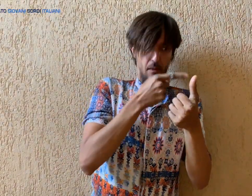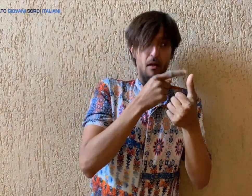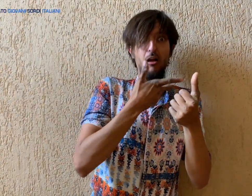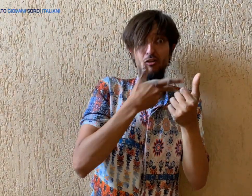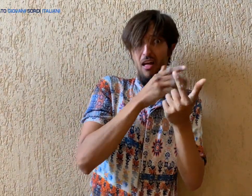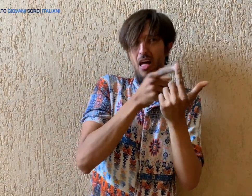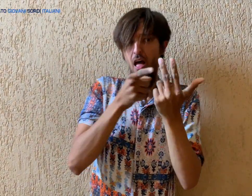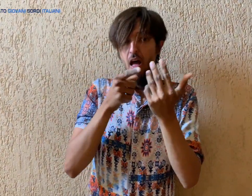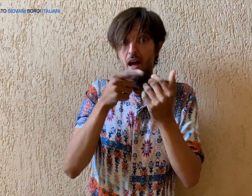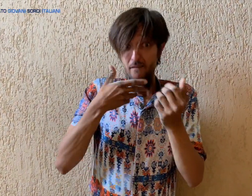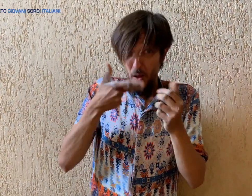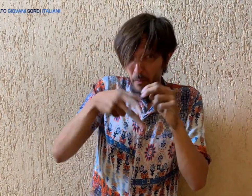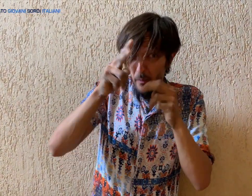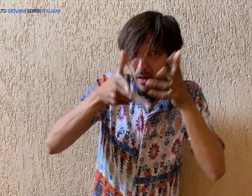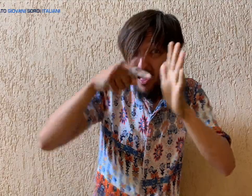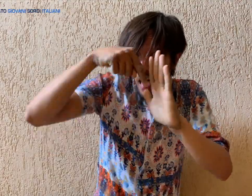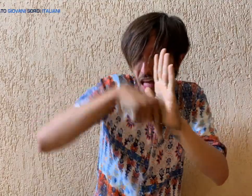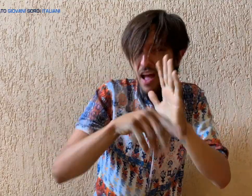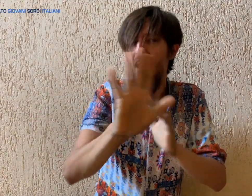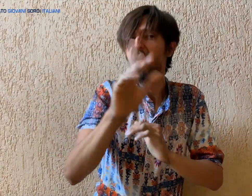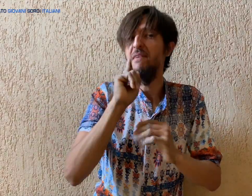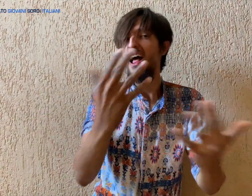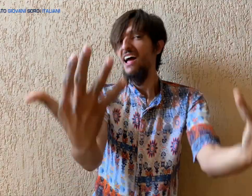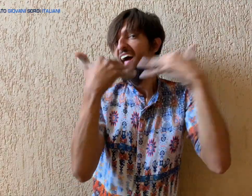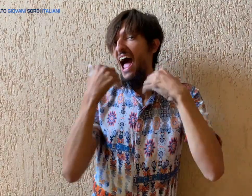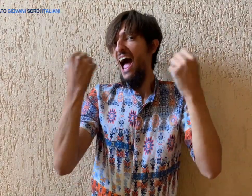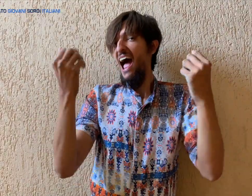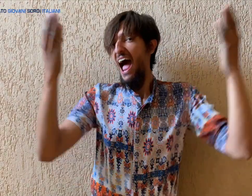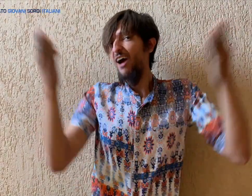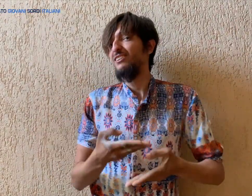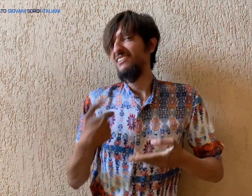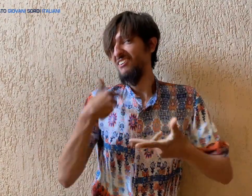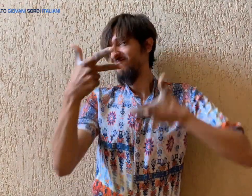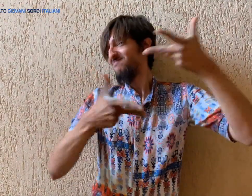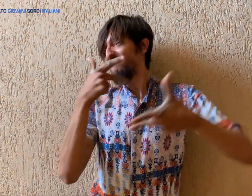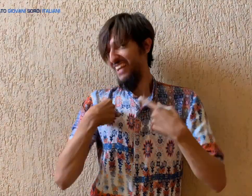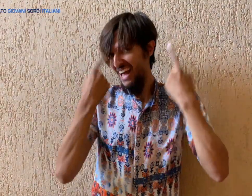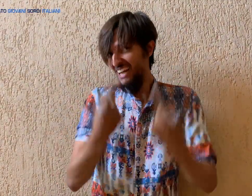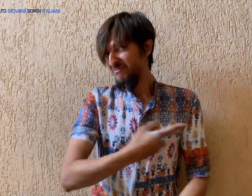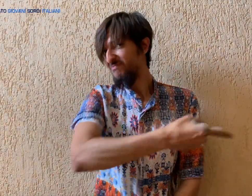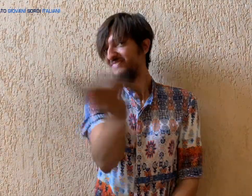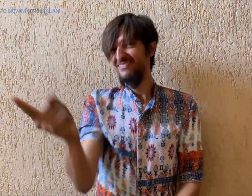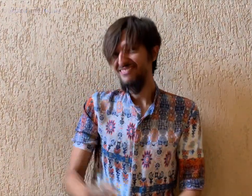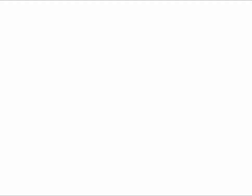Numerosi impedimenti...... volete saperne di più? Allora venite ad Aosta e vi racconterò tutto. Io vi aspetto!!